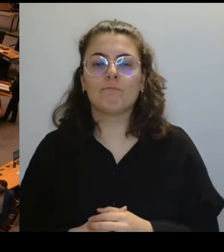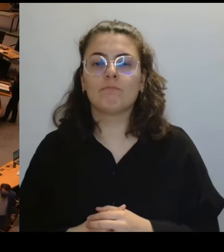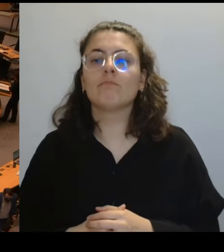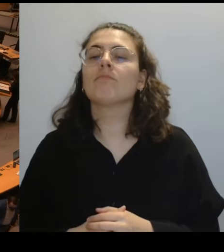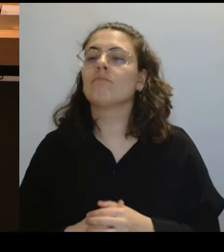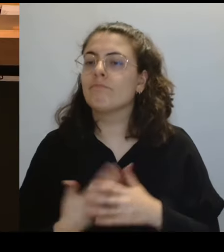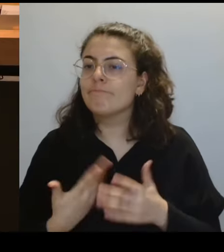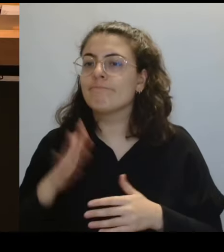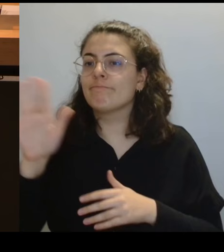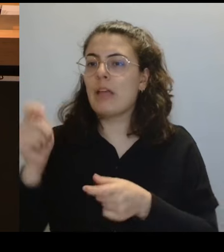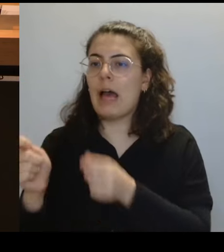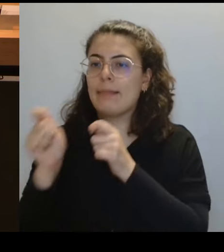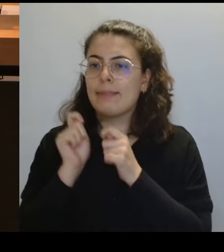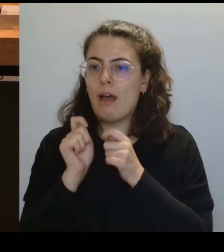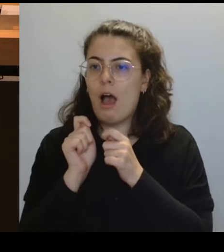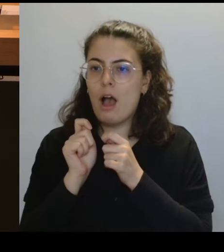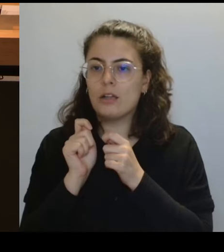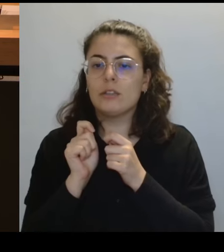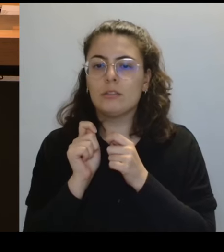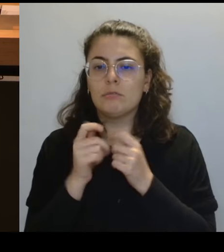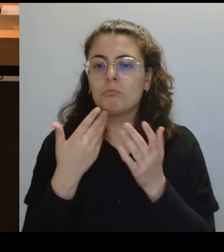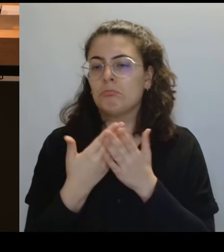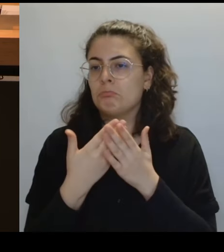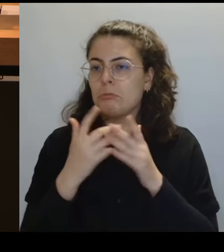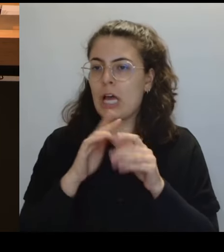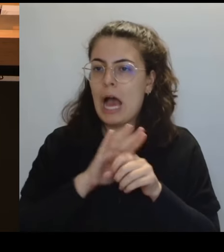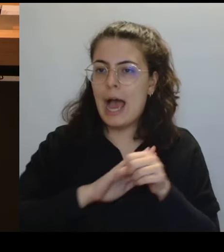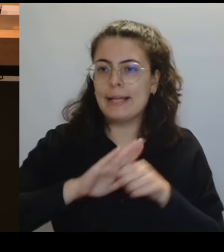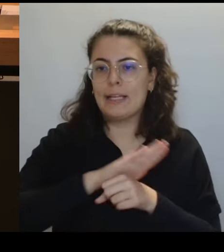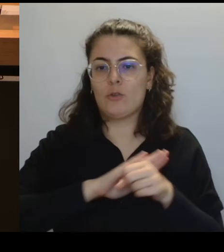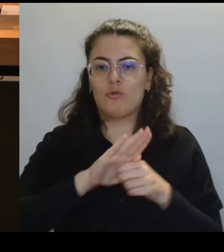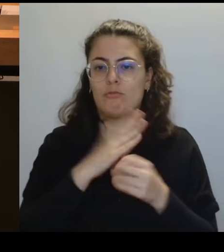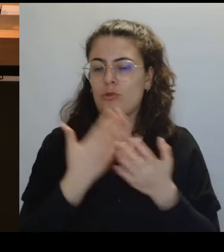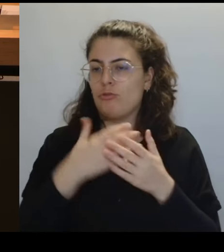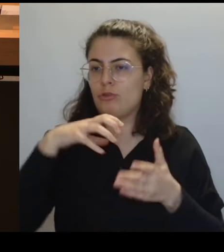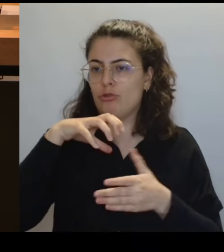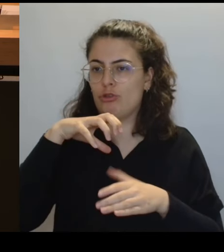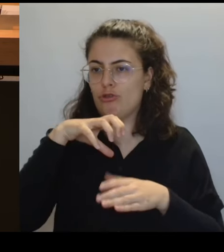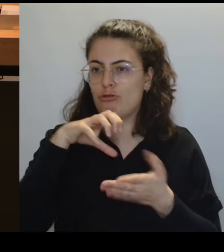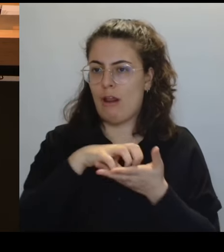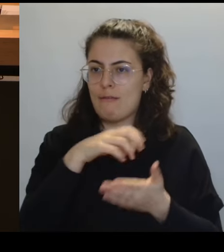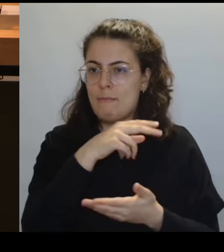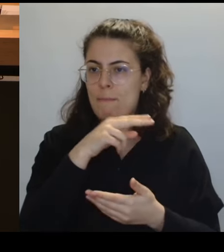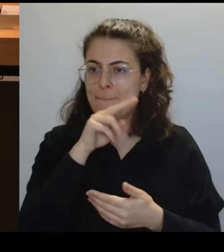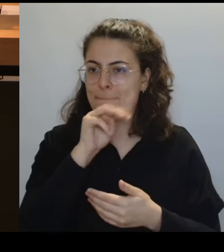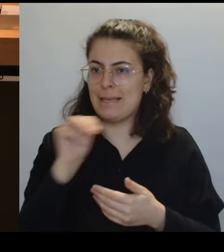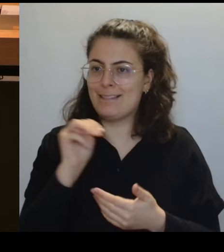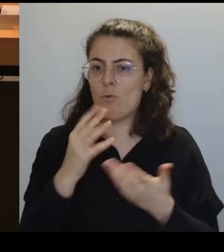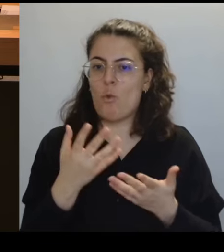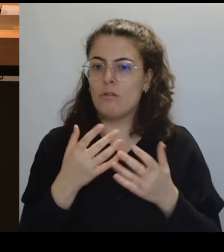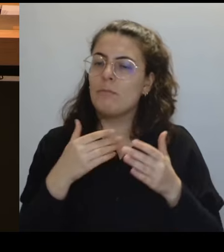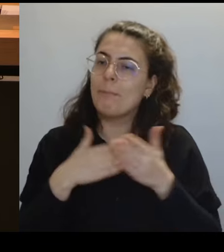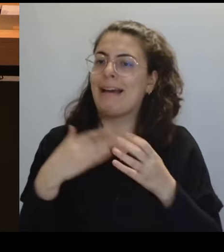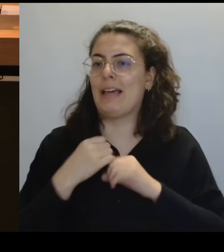beispielsweise die Stadtmission barrierefrei zu machen. Was an sich im Jahr 2024 auch ganz ohne Antrag